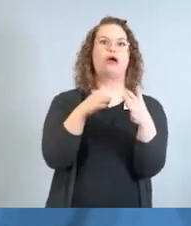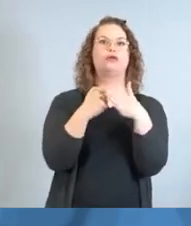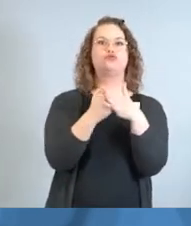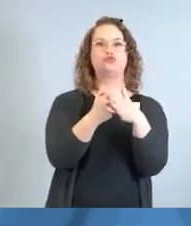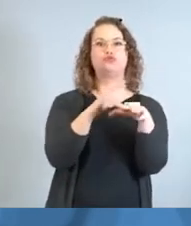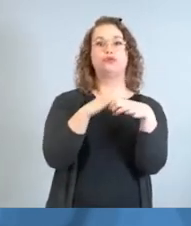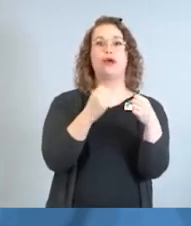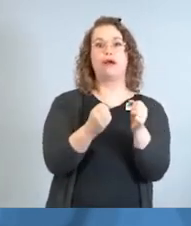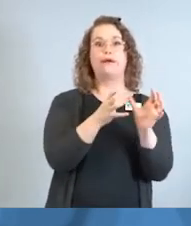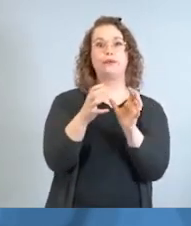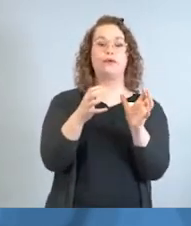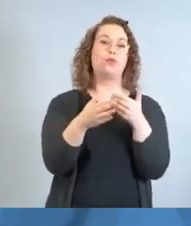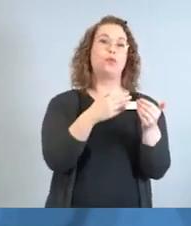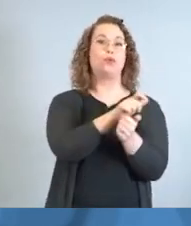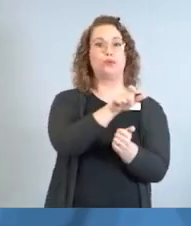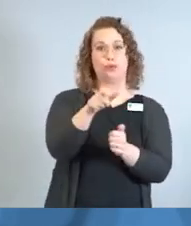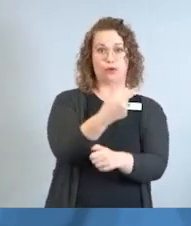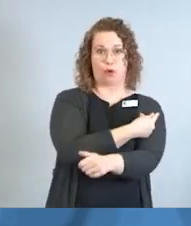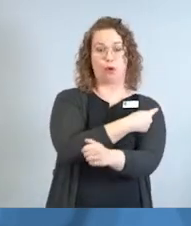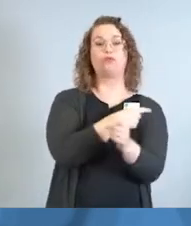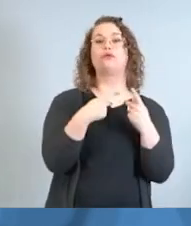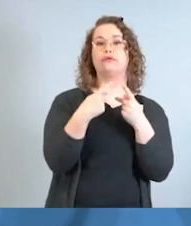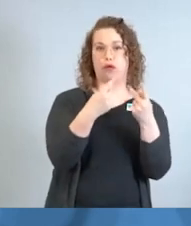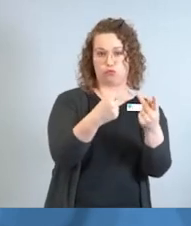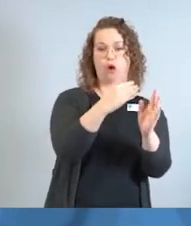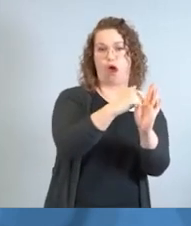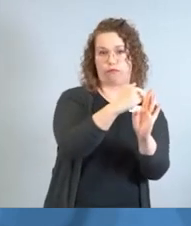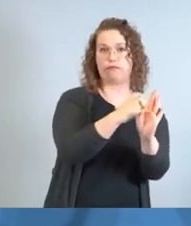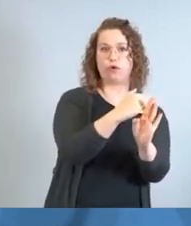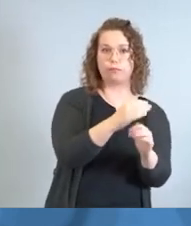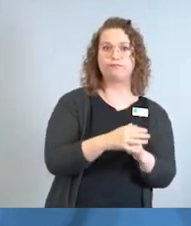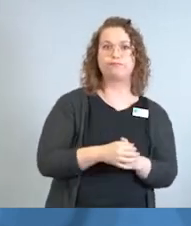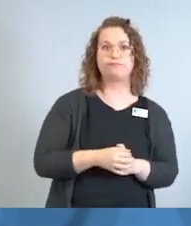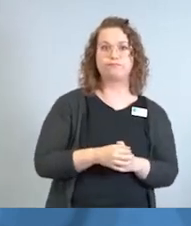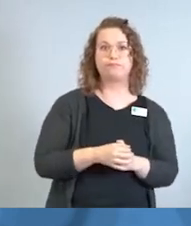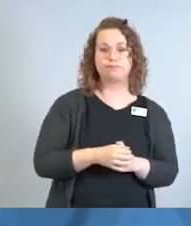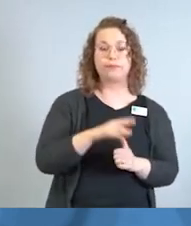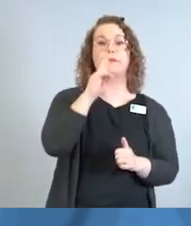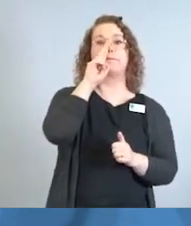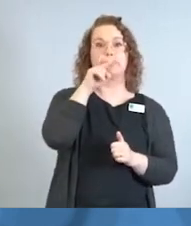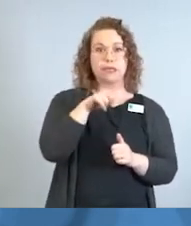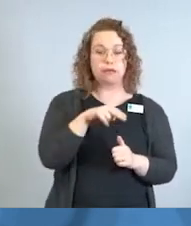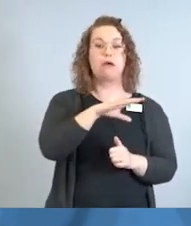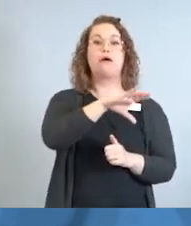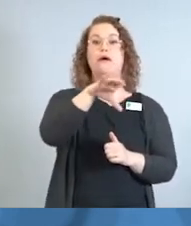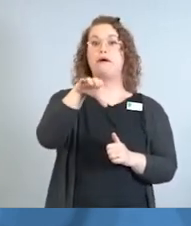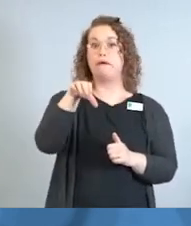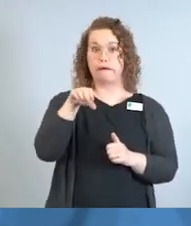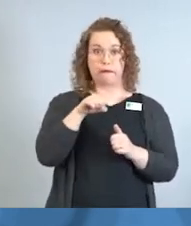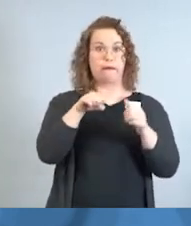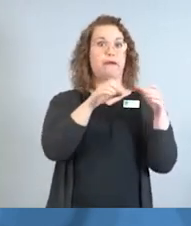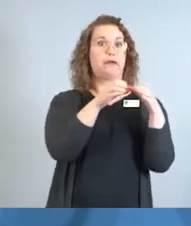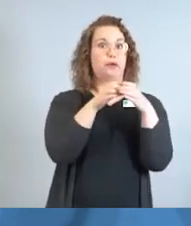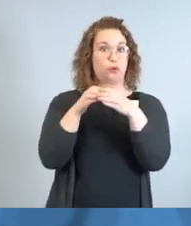Tämän hetken arvion mukaan kaikkien halukkaiden arvioidaan saavan ainakin yhden rokoteannoksen viimeistään heinäkuussa,